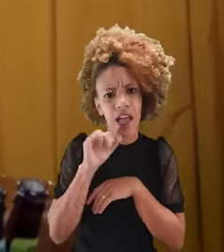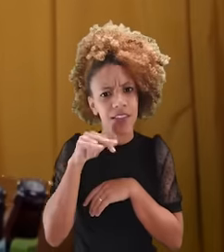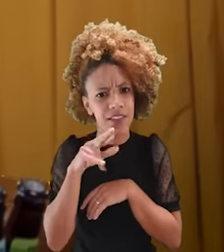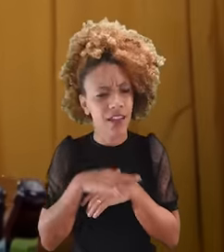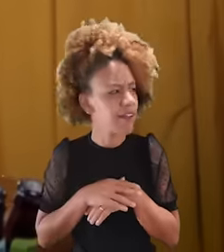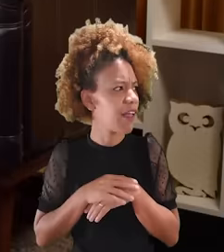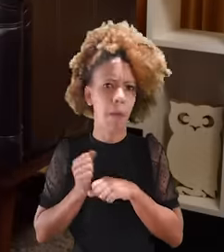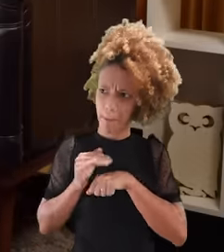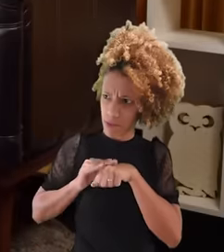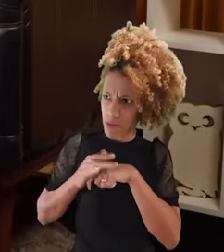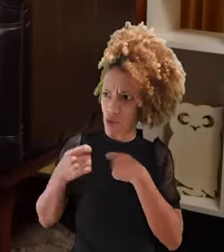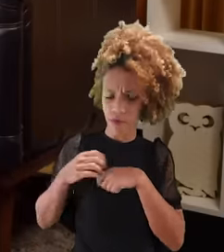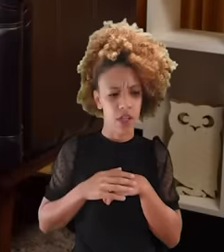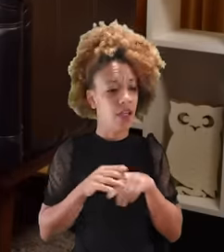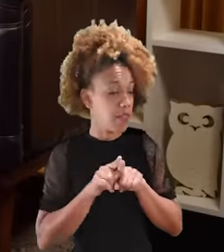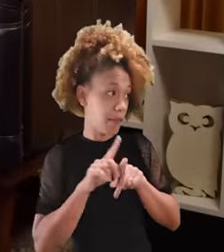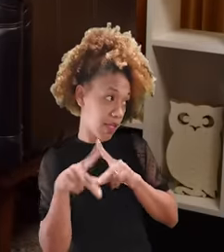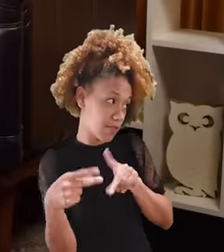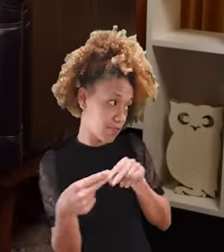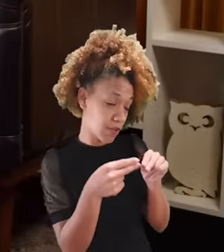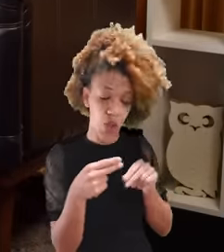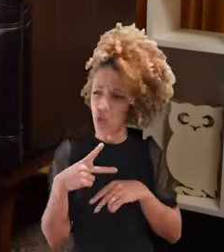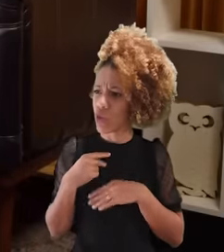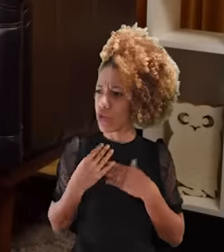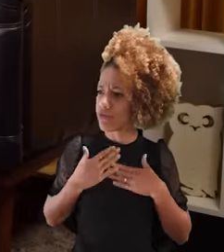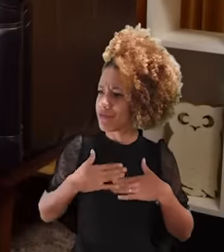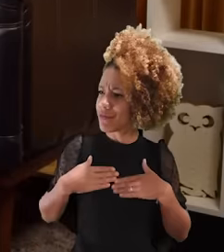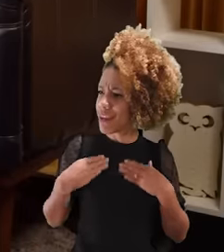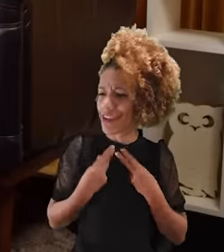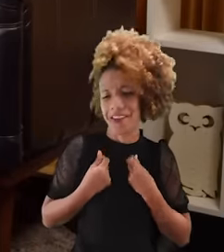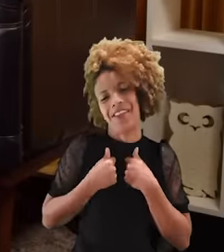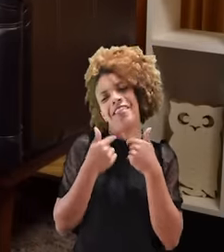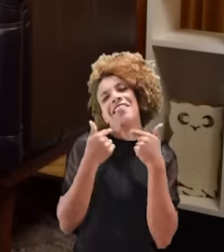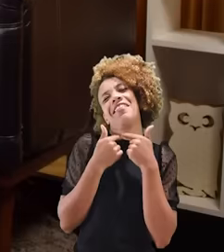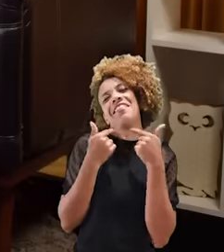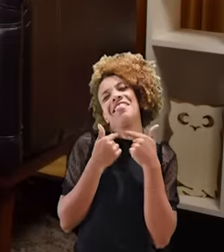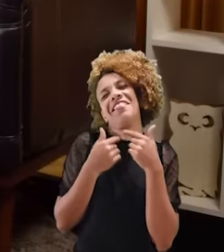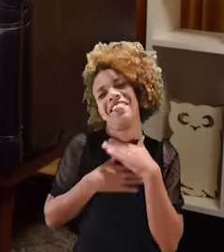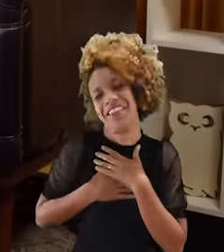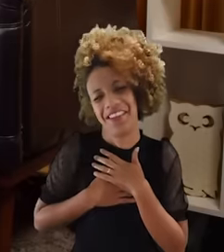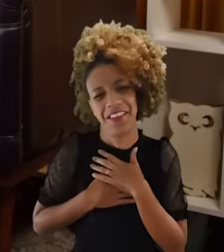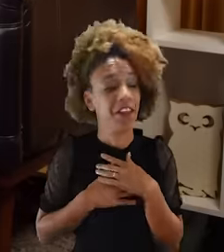pede PR PR PR exar também aqui ó roupa que não amassa aqui ó aqui ó aí ó tem presente